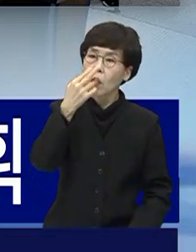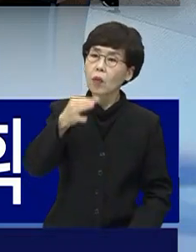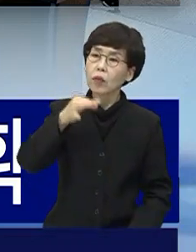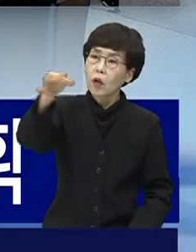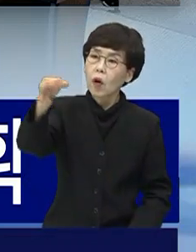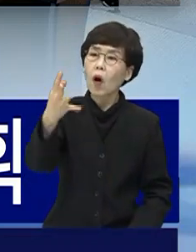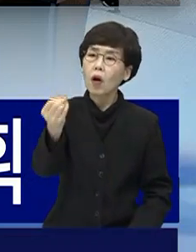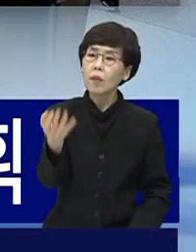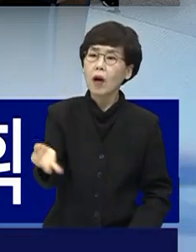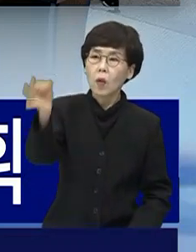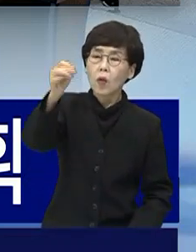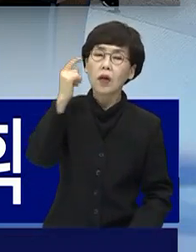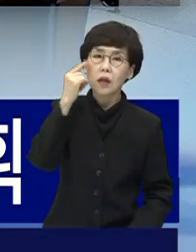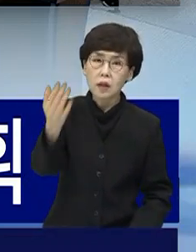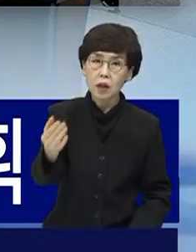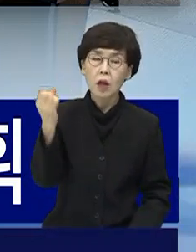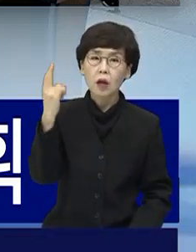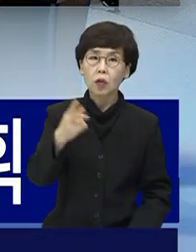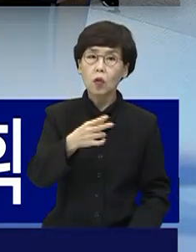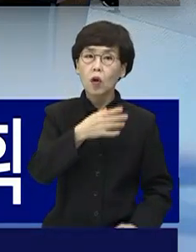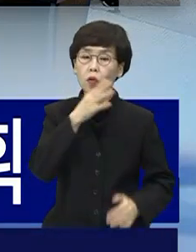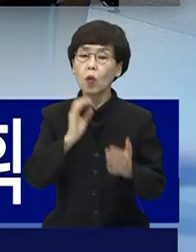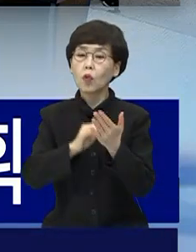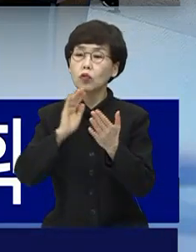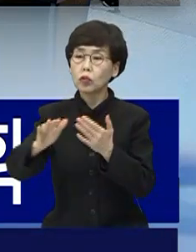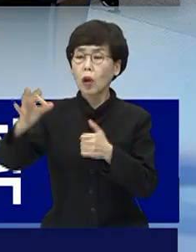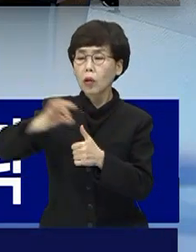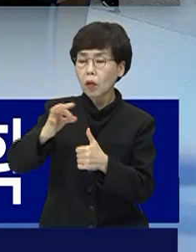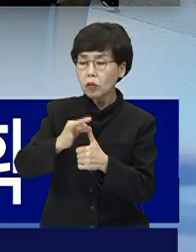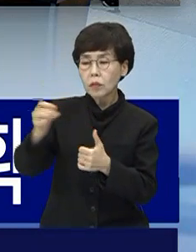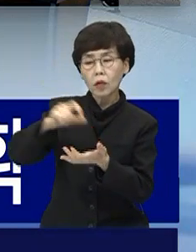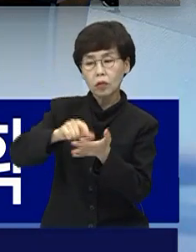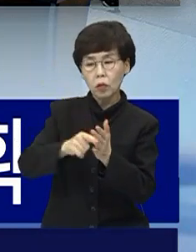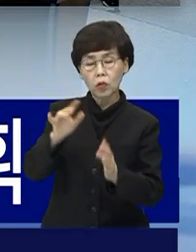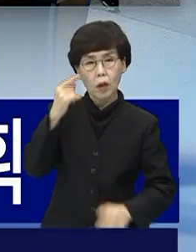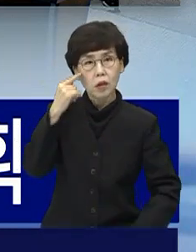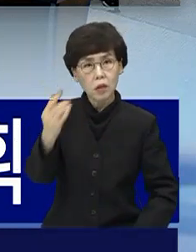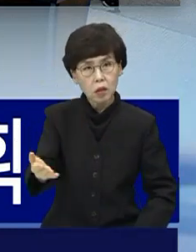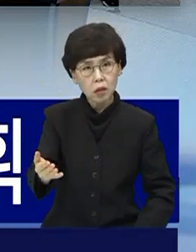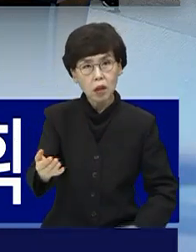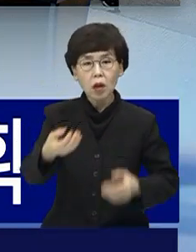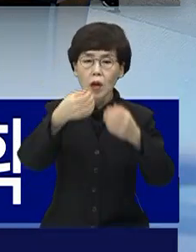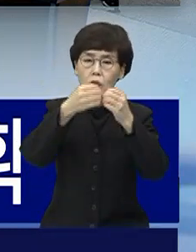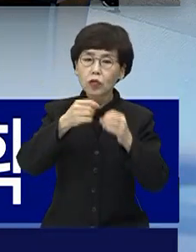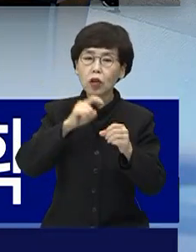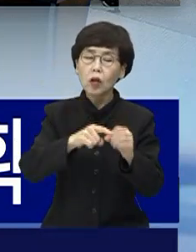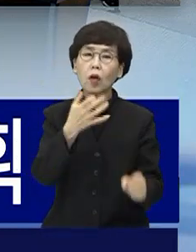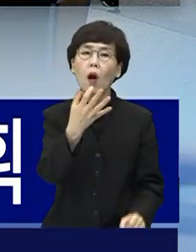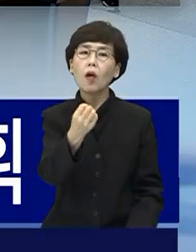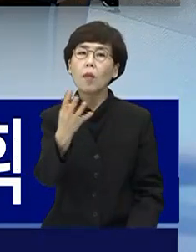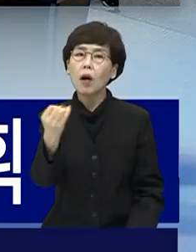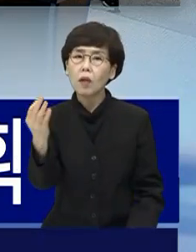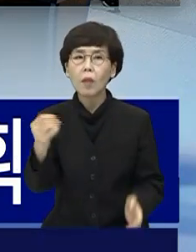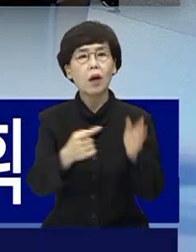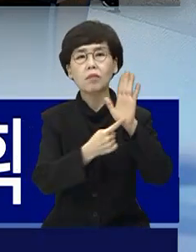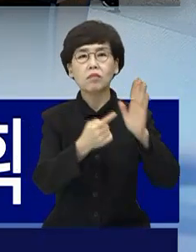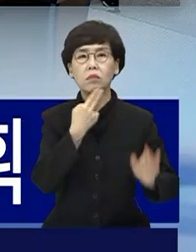얼마나 올릴지 또 노후에 받는 연금은 어느 수준이 될지 구체적인 숫자는 아무것도 제시되지 않았습니다.